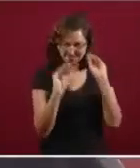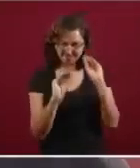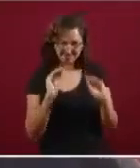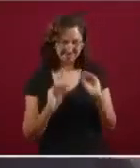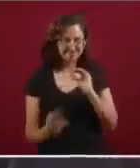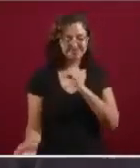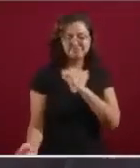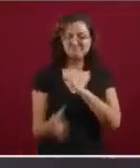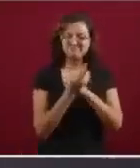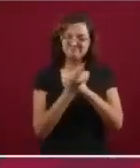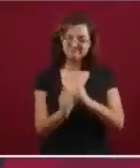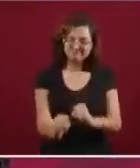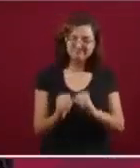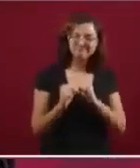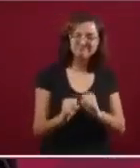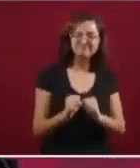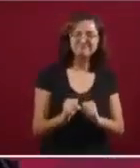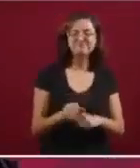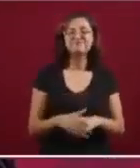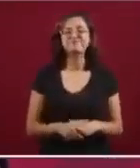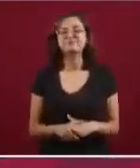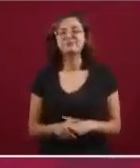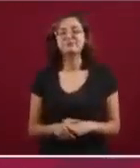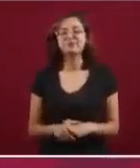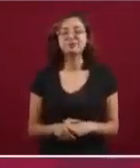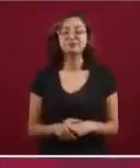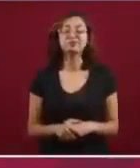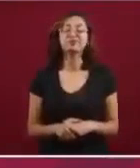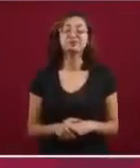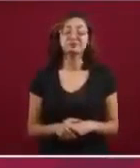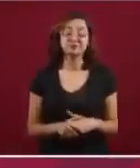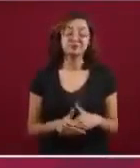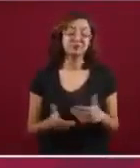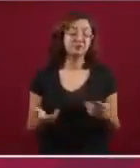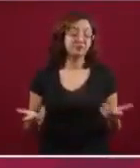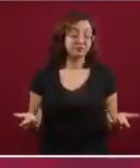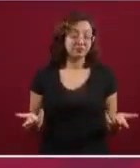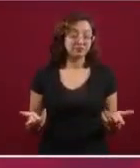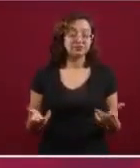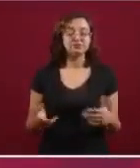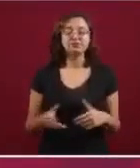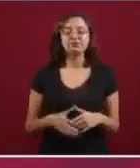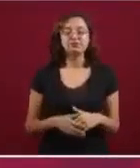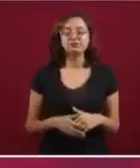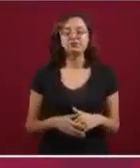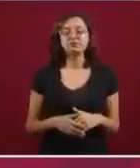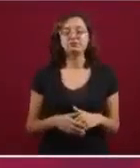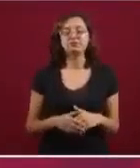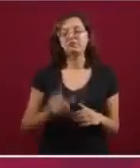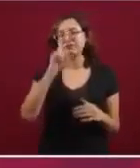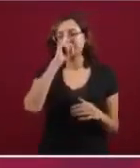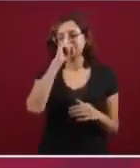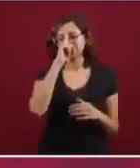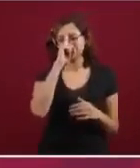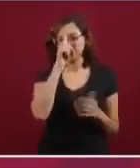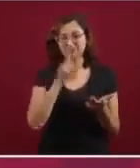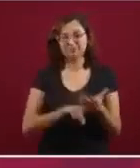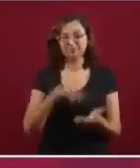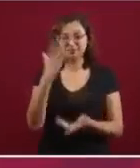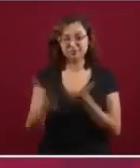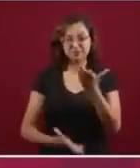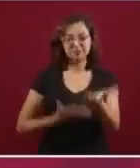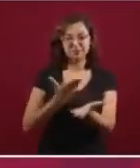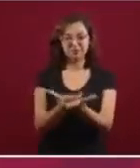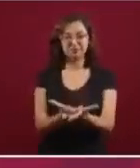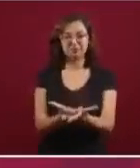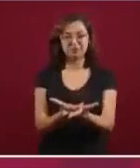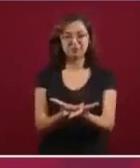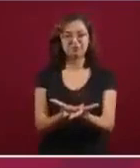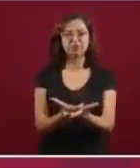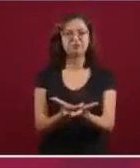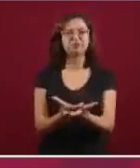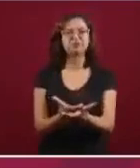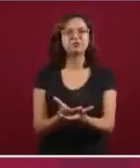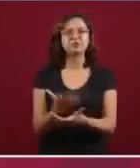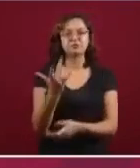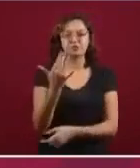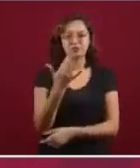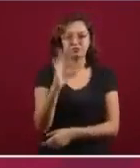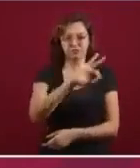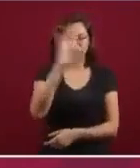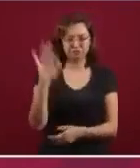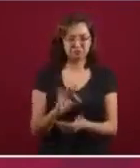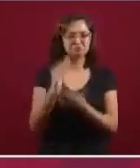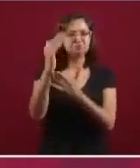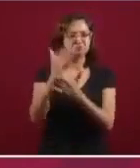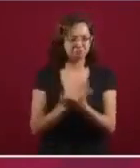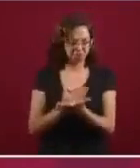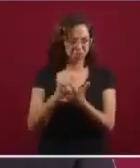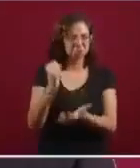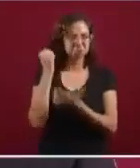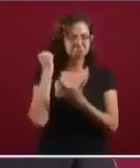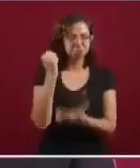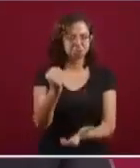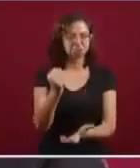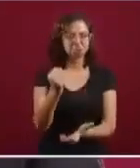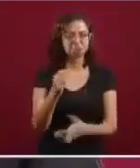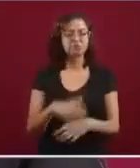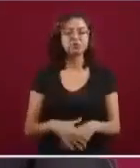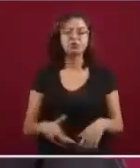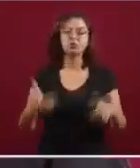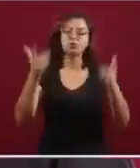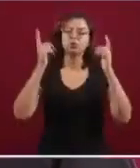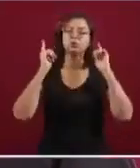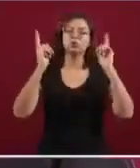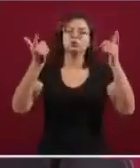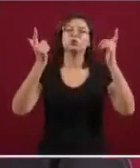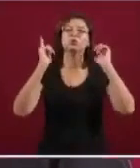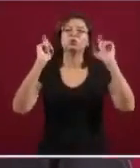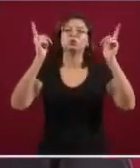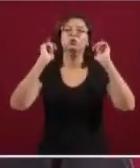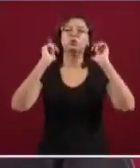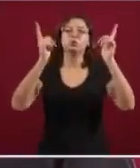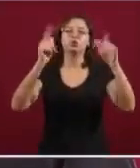Entonces, creo que se está proponiendo una disminución del 50 por ciento. Ojalá y se